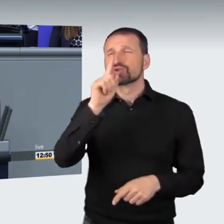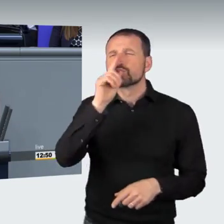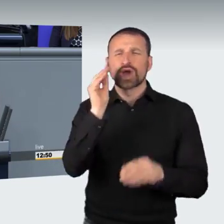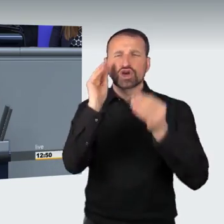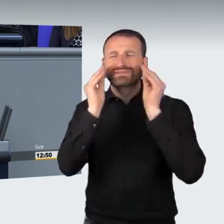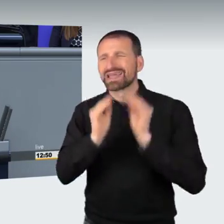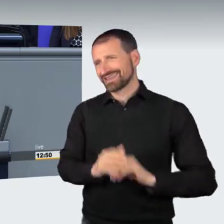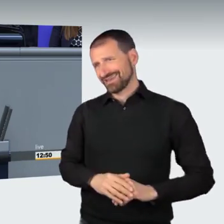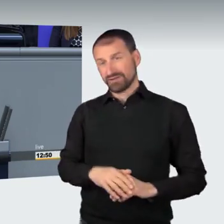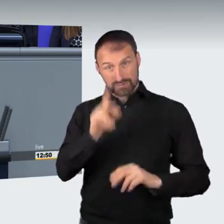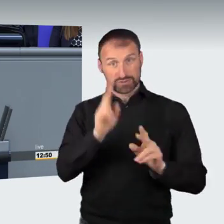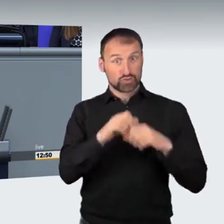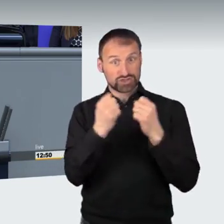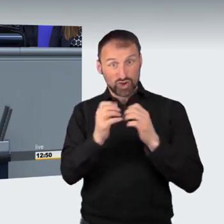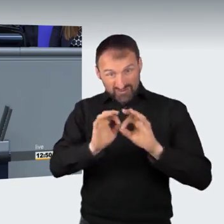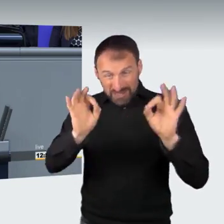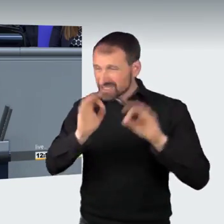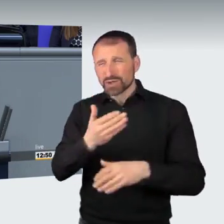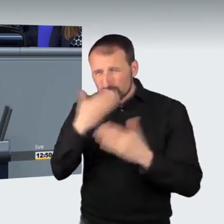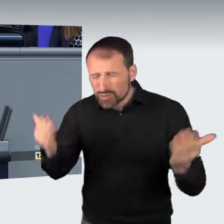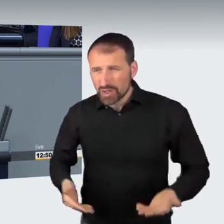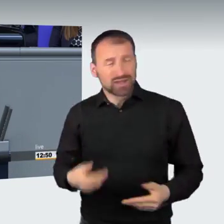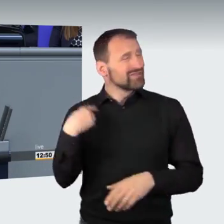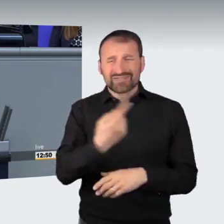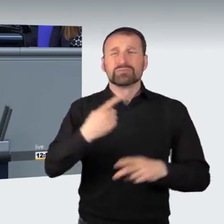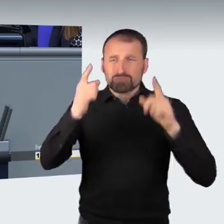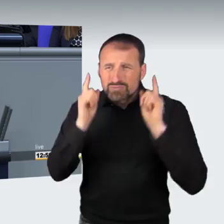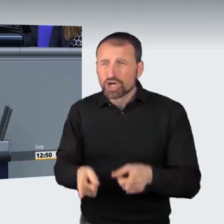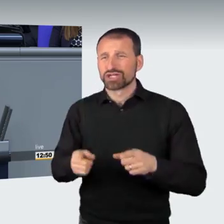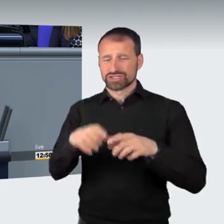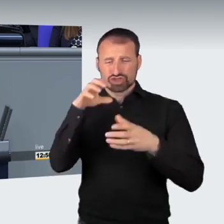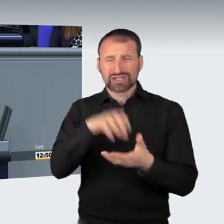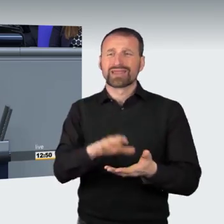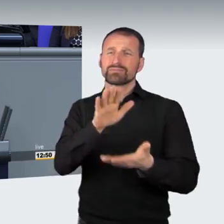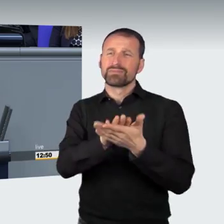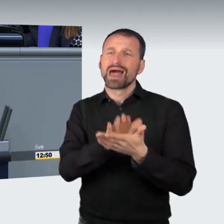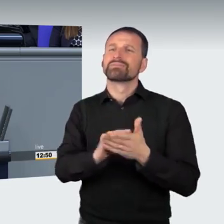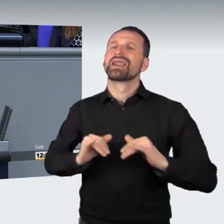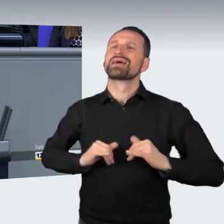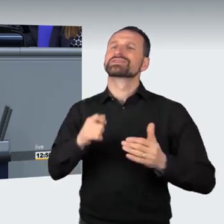Die muss sich aber ändern, wenn unsere Städte noch lebenswert für alle Menschen sein sollen. Aber noch nicht einmal das kann